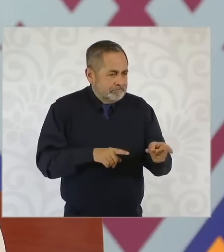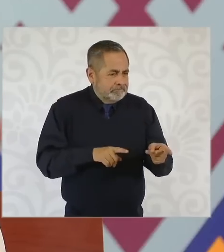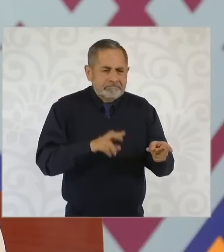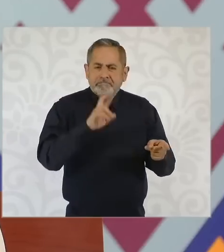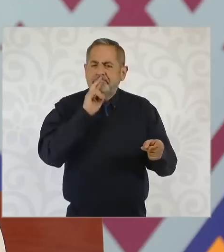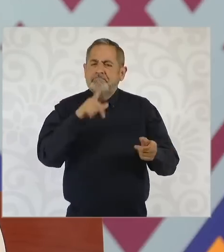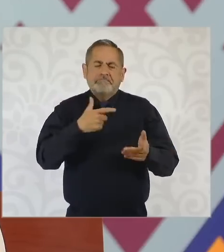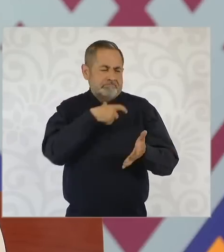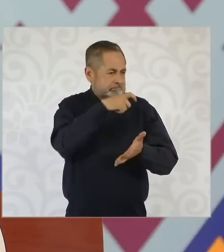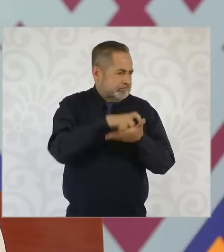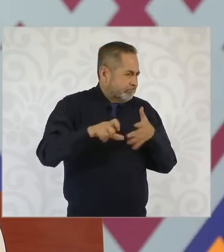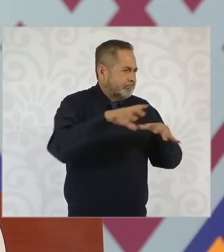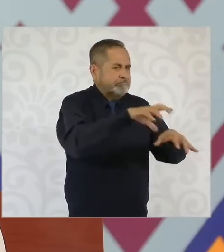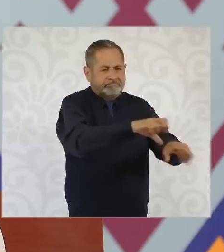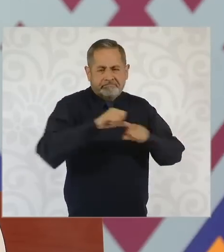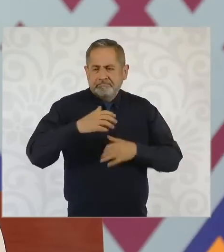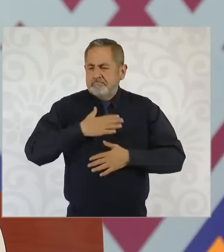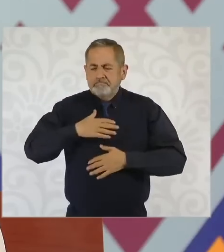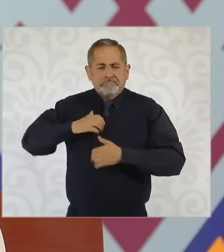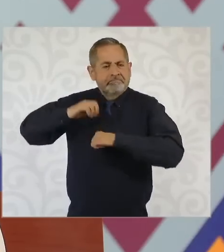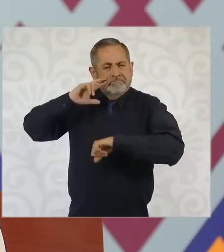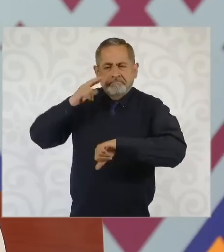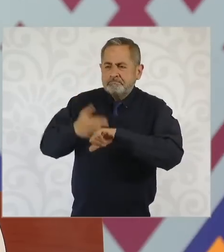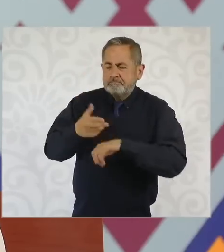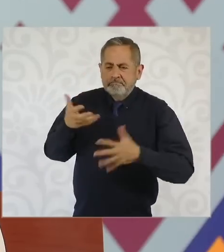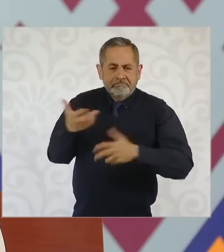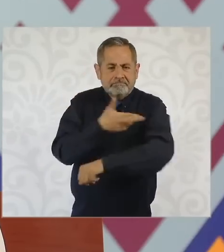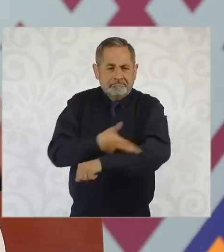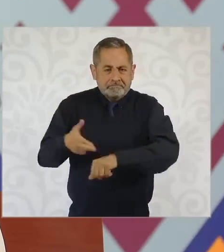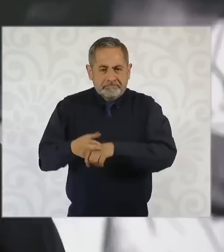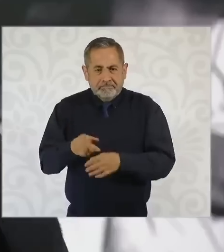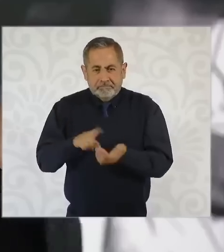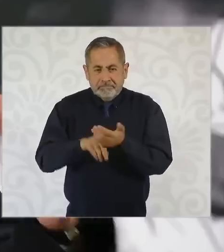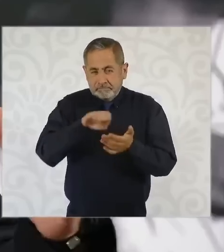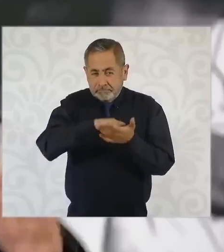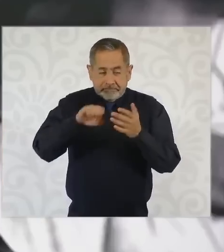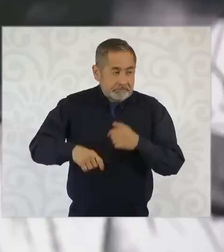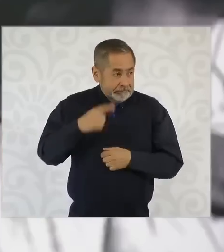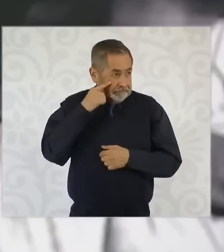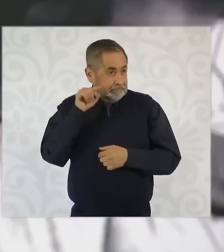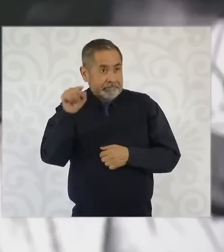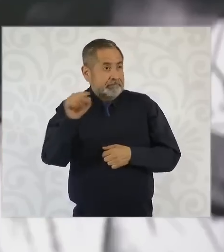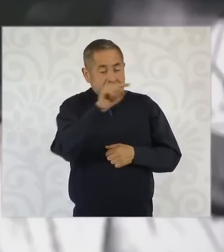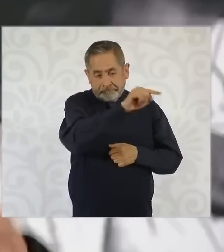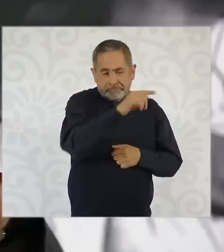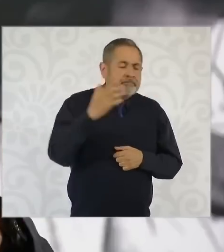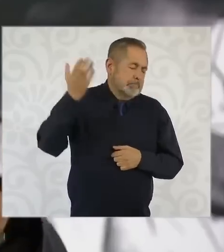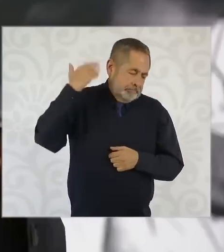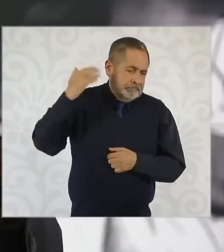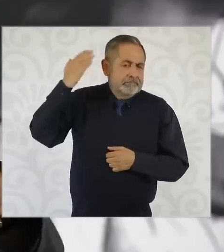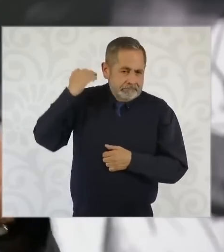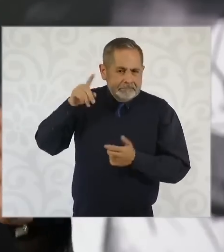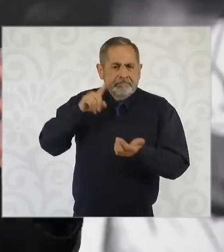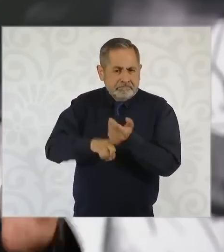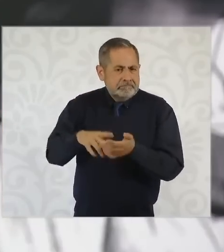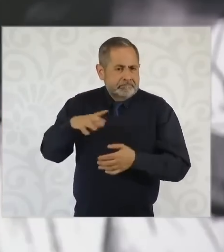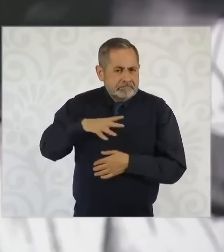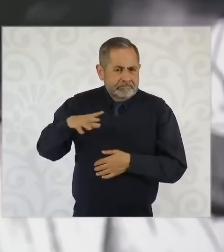la secretaría los hacía si ven todos los centros cct tienen sus sus zonas de de equipos todavía hay